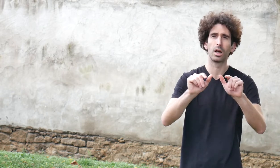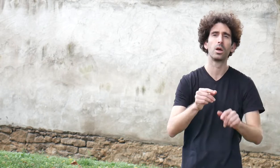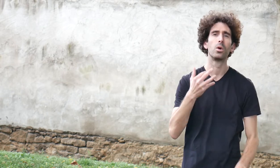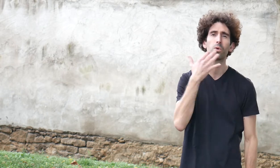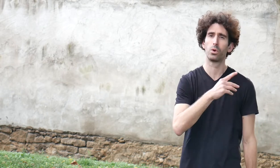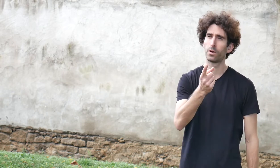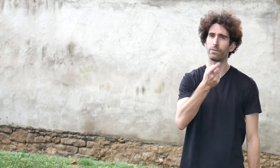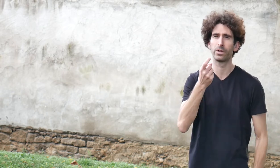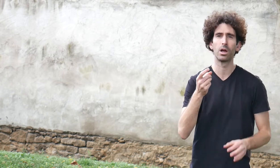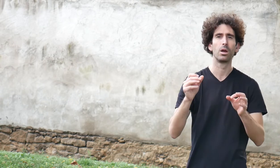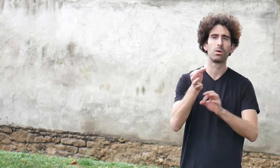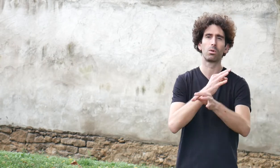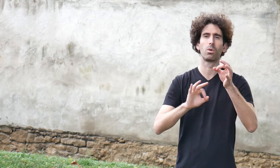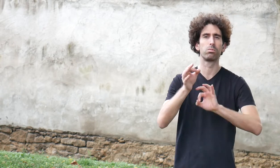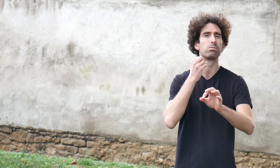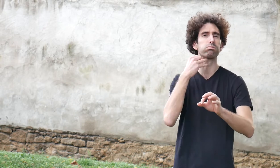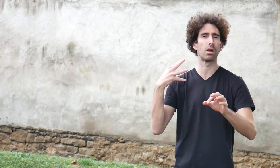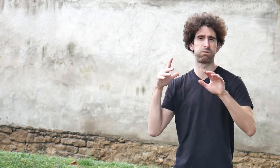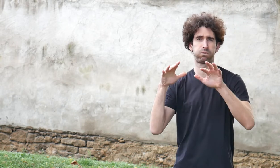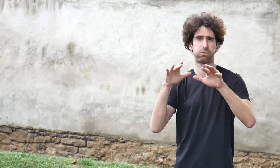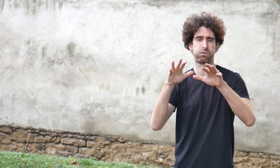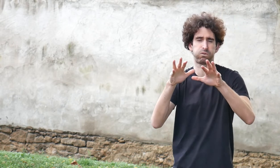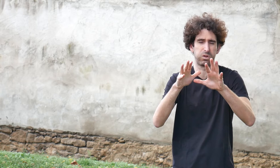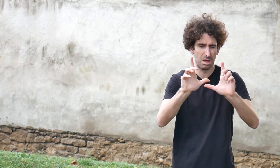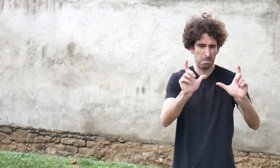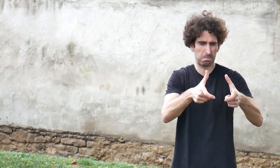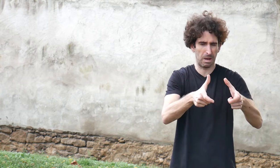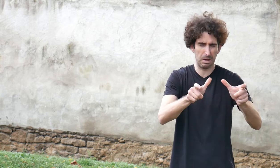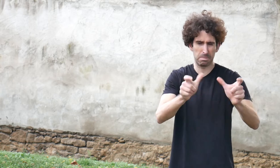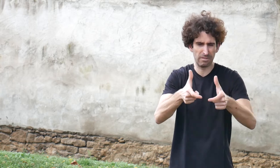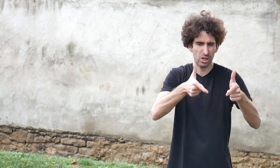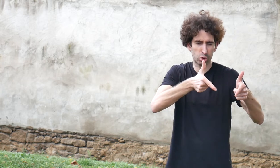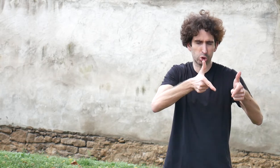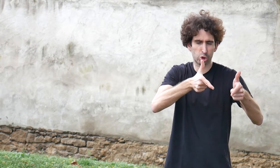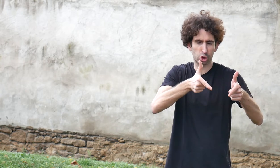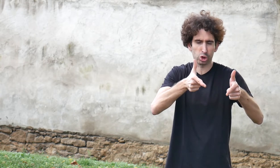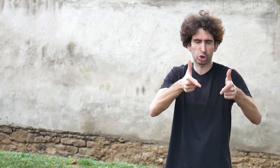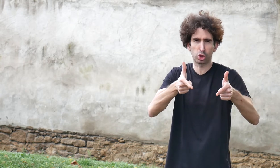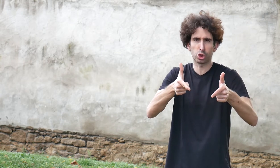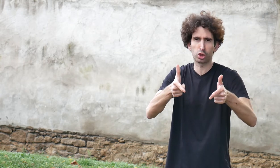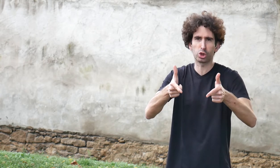La couleur vient des globules blancs qui détectent les virus avant de les attaquer.